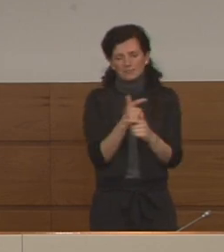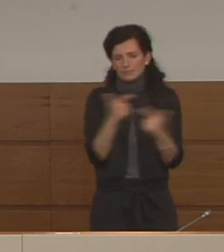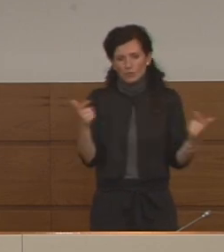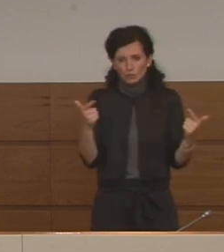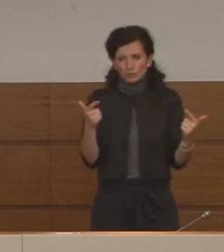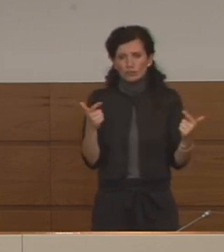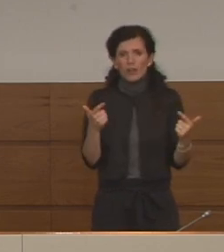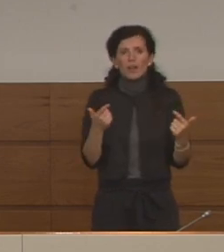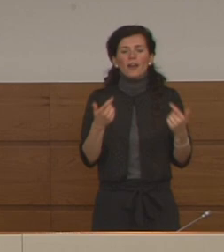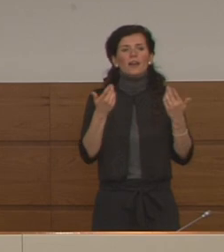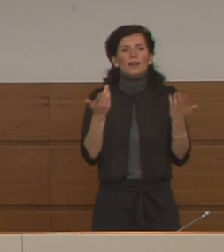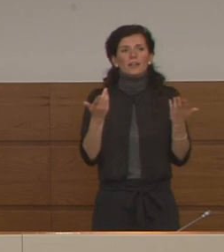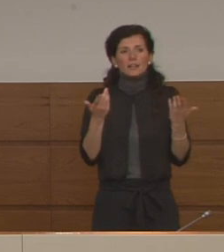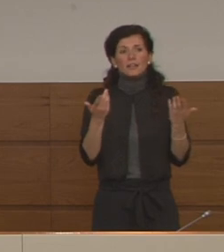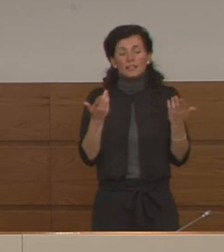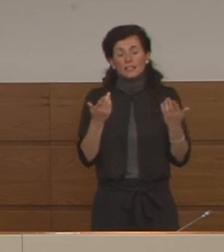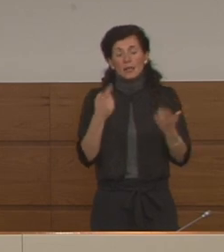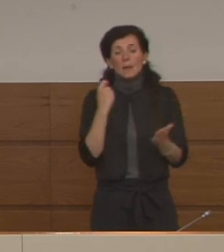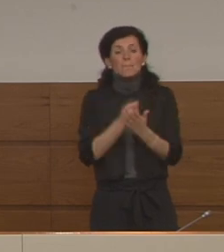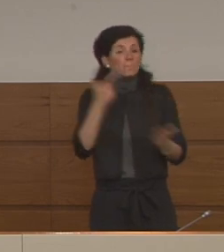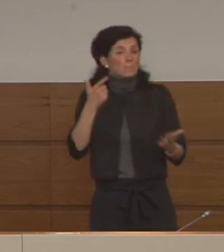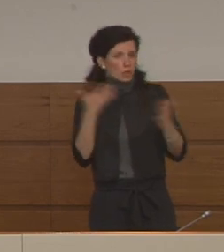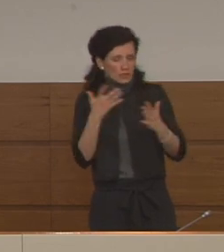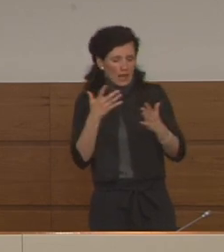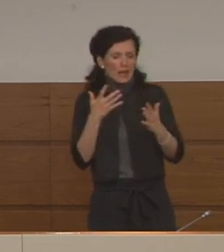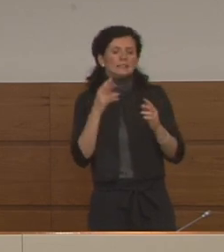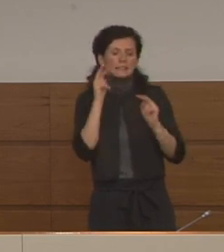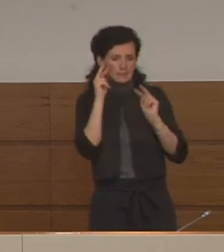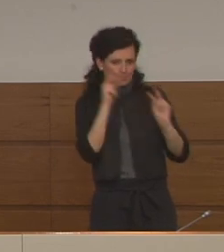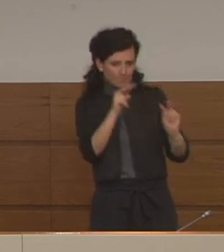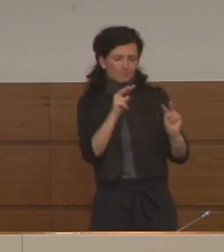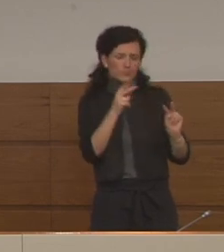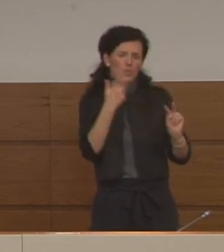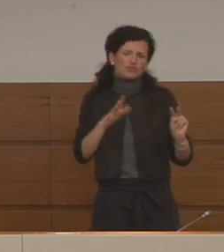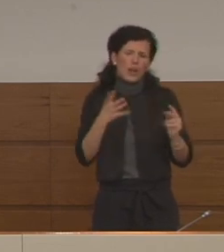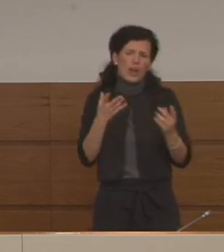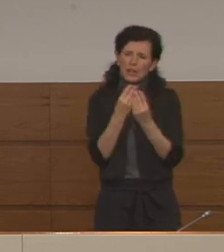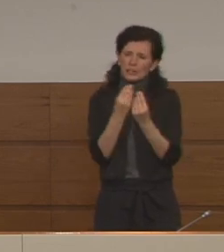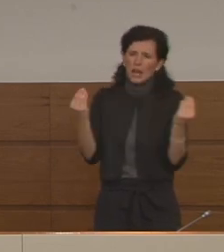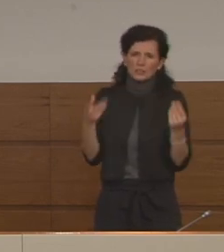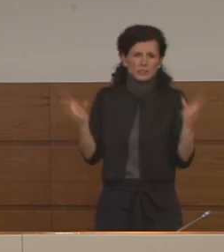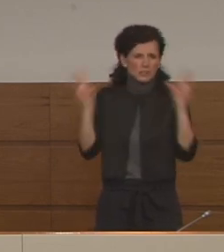che è ovviamente è stata tante volte ripresa, e cioè che quando parliamo di